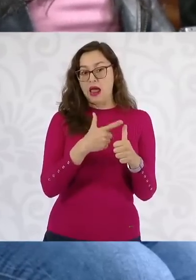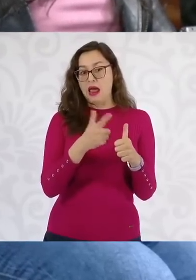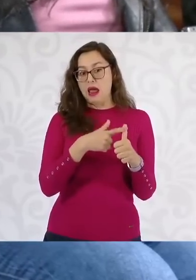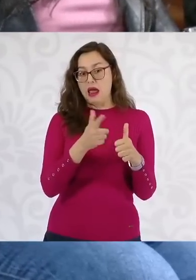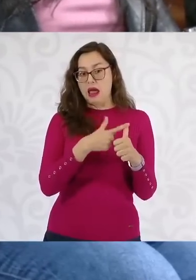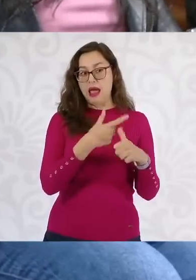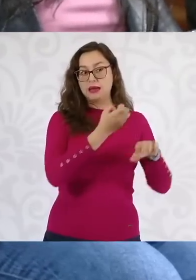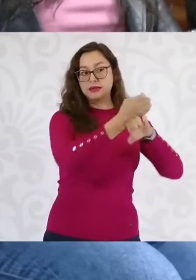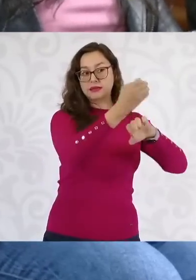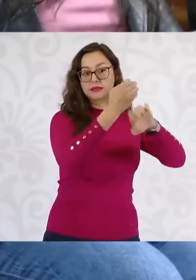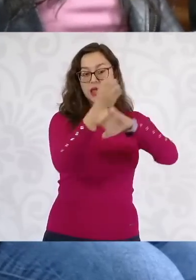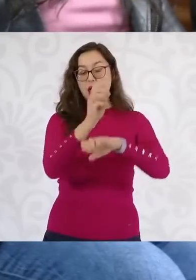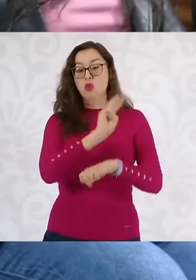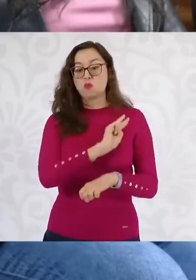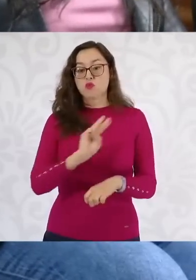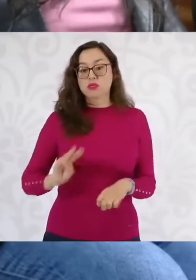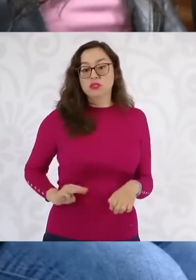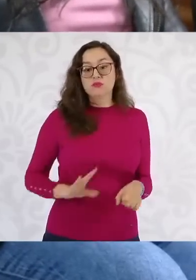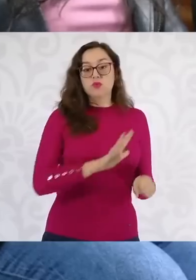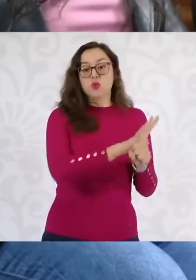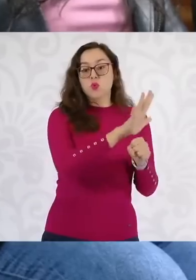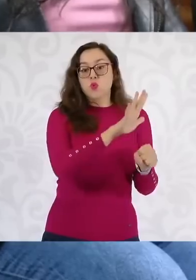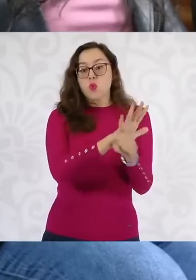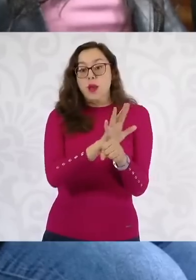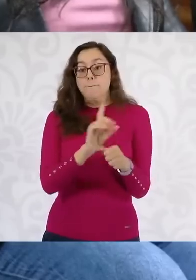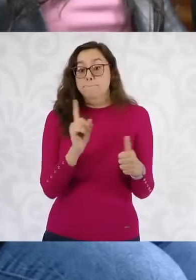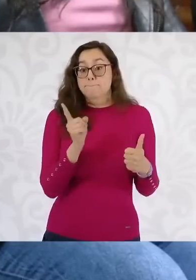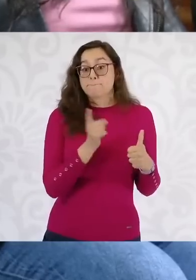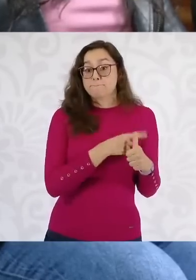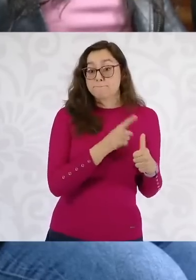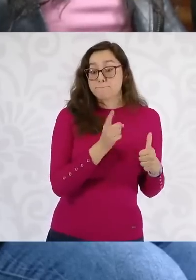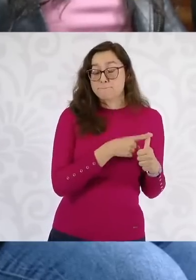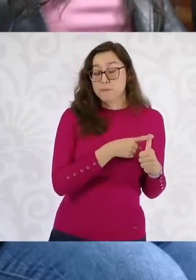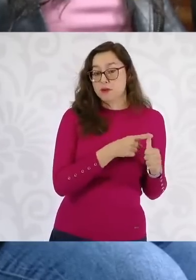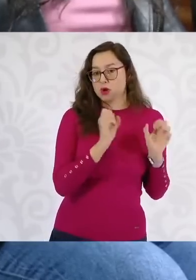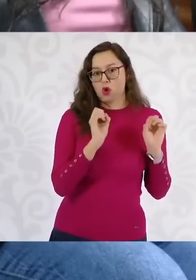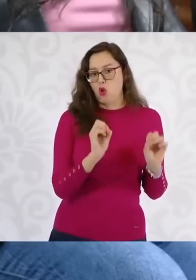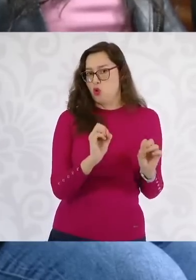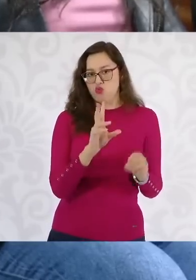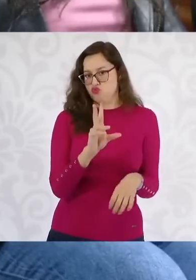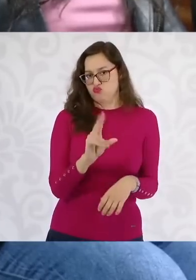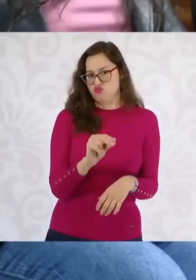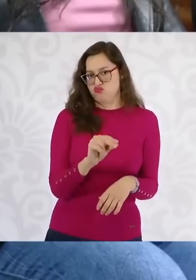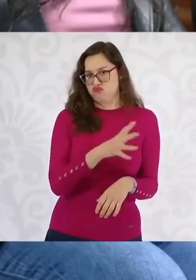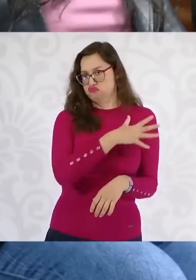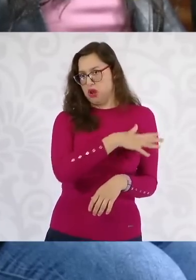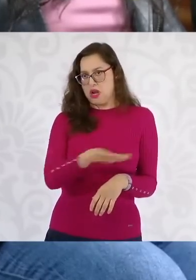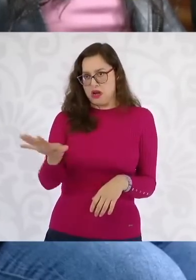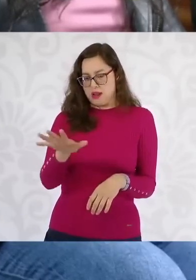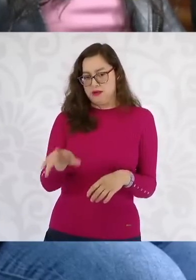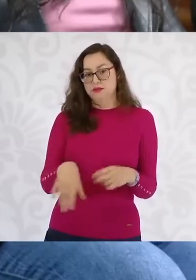de de esos estados para llevar a cabo este proyecto de vivienda y en complemento usted